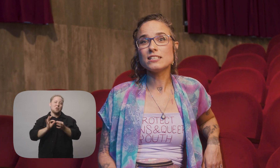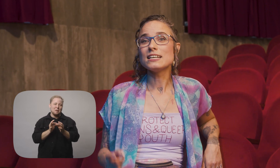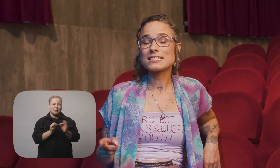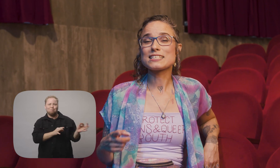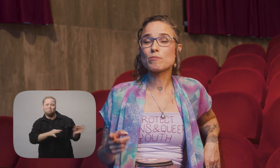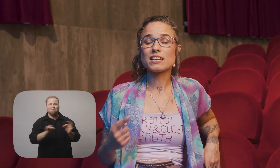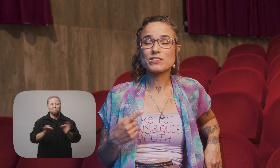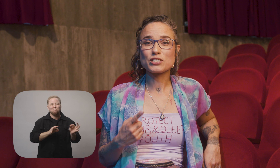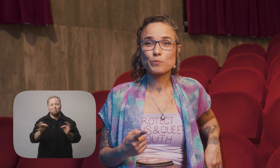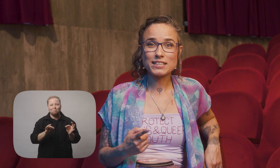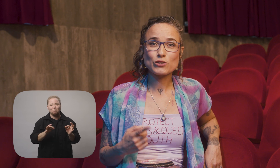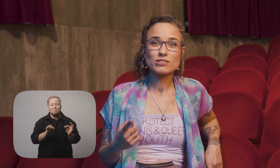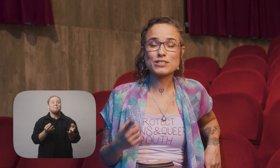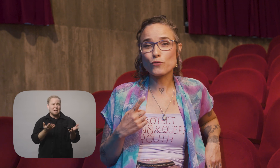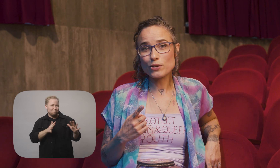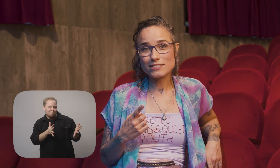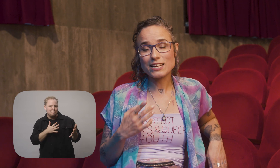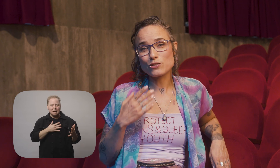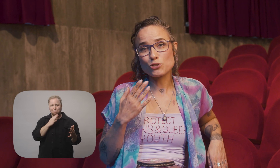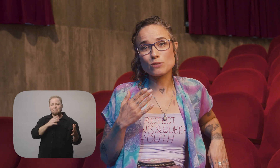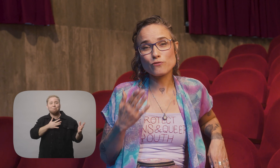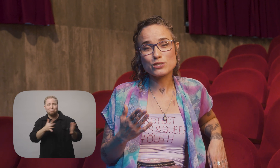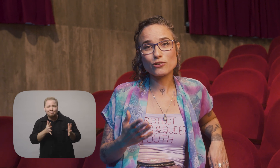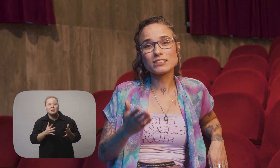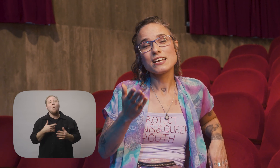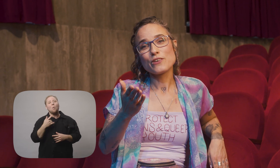die das gebärden, was ich spreche und das voicen, also mit Stimme versorgen,